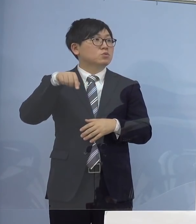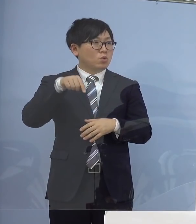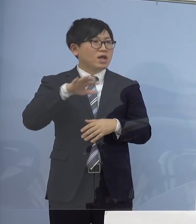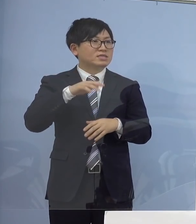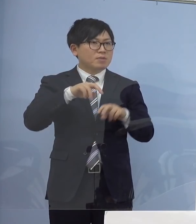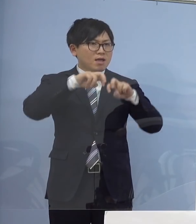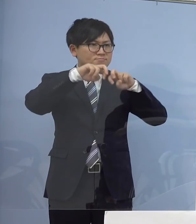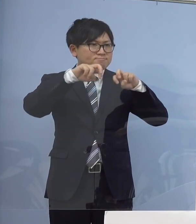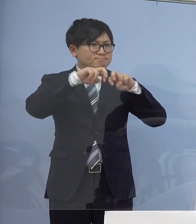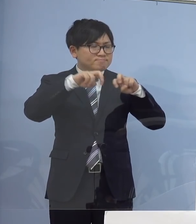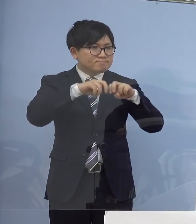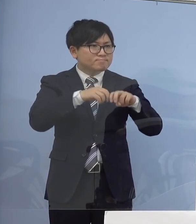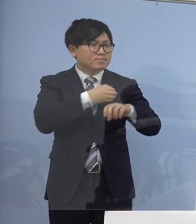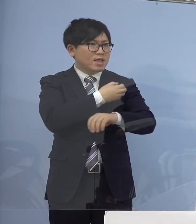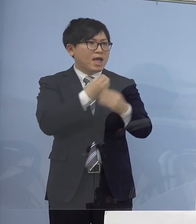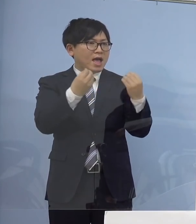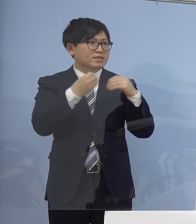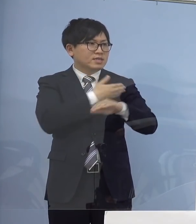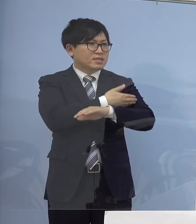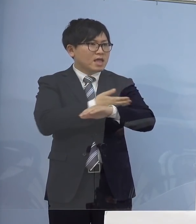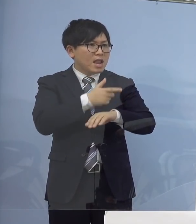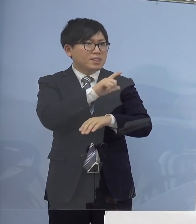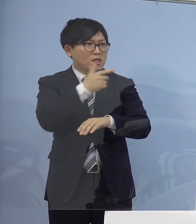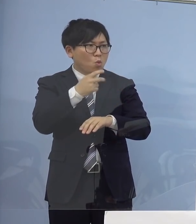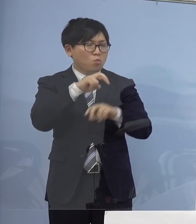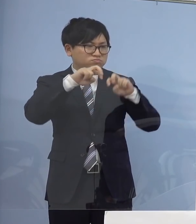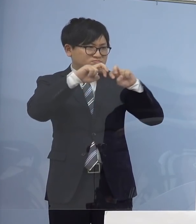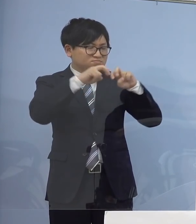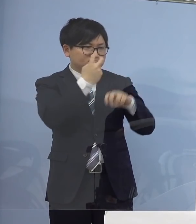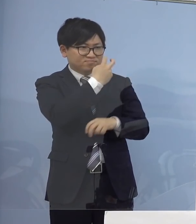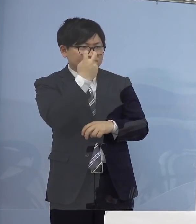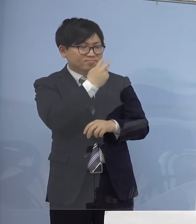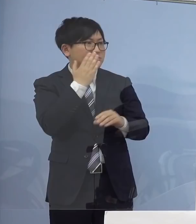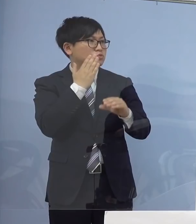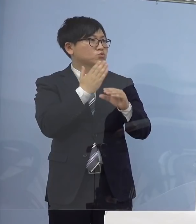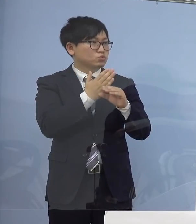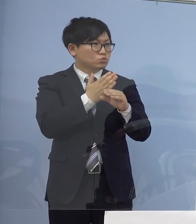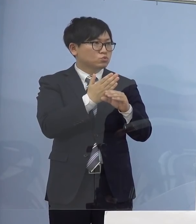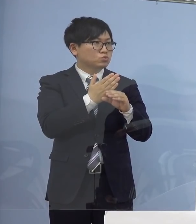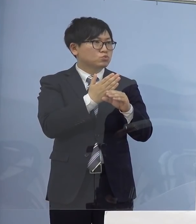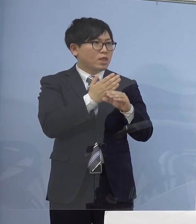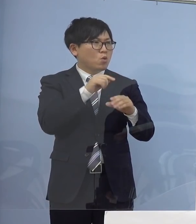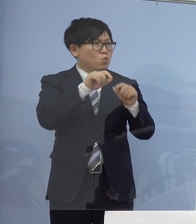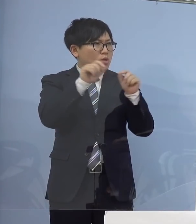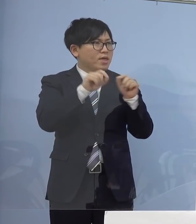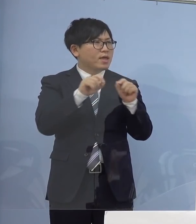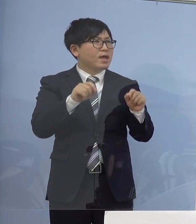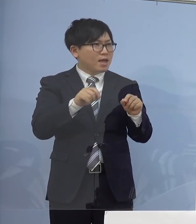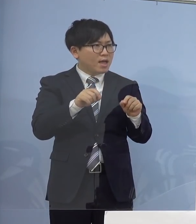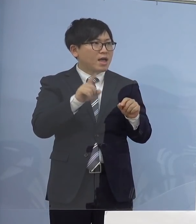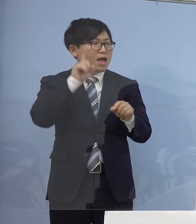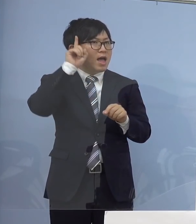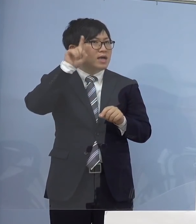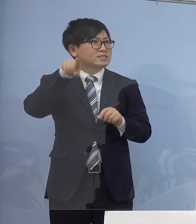その調査結果を待って 明日についても休校するかどうかは決定すると